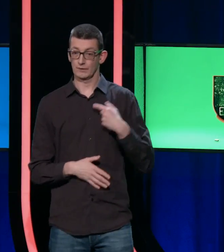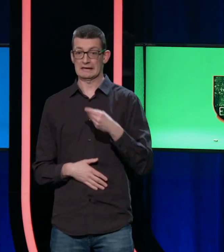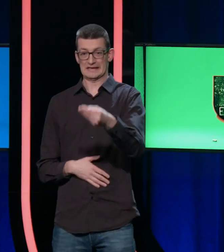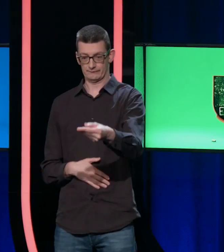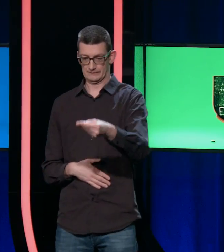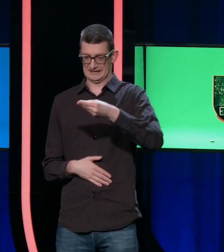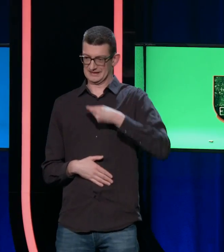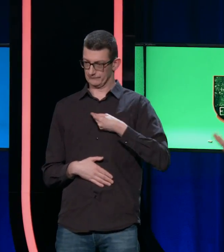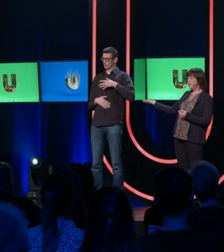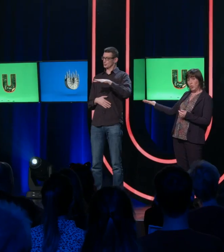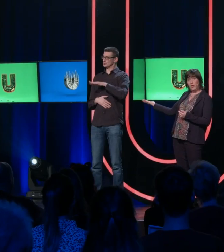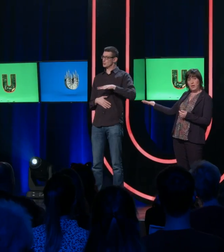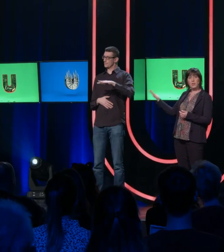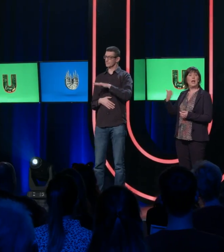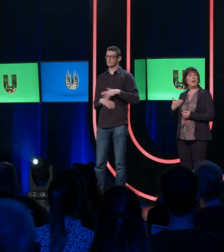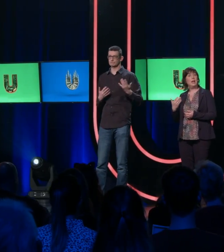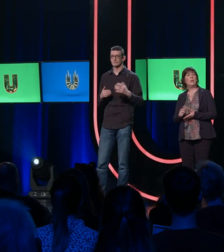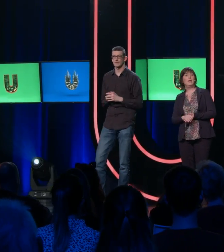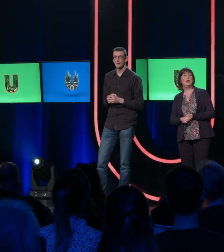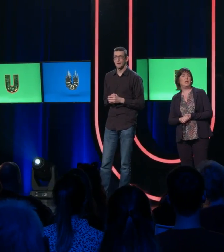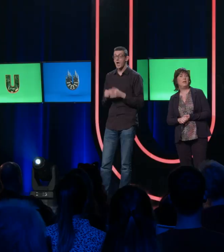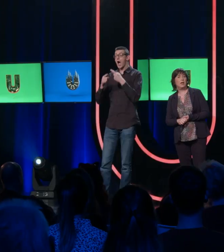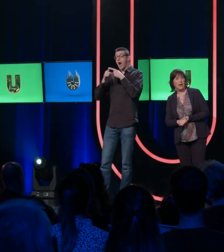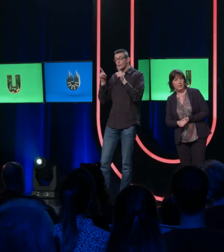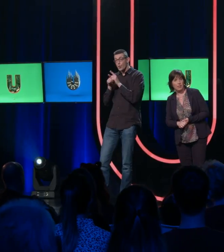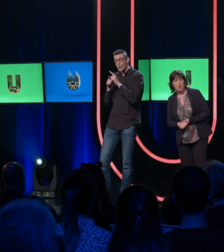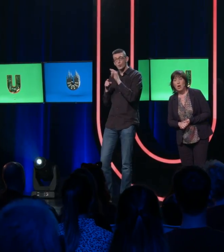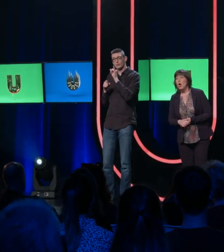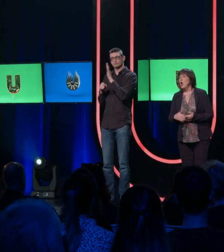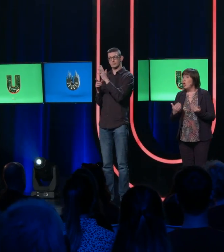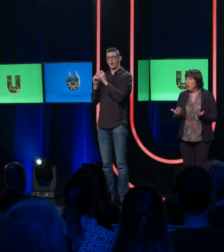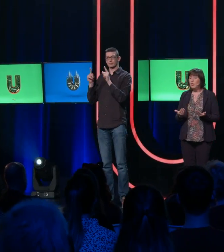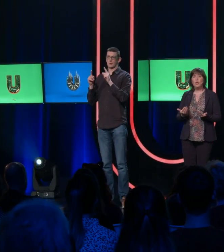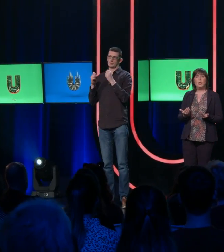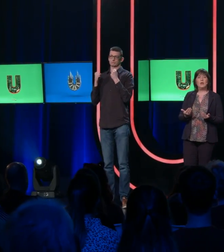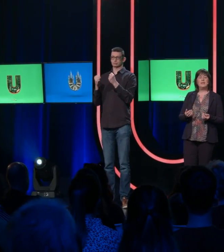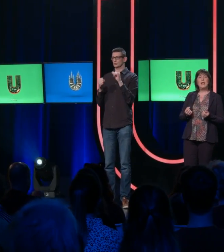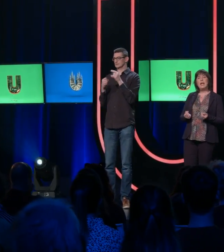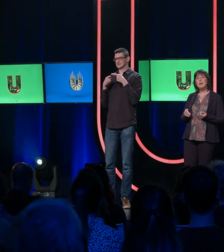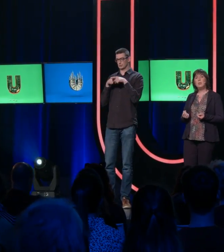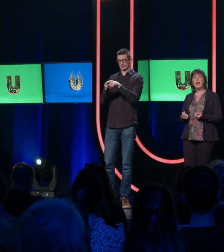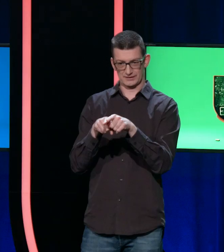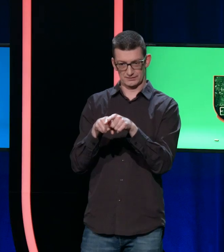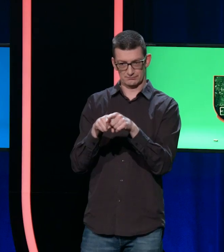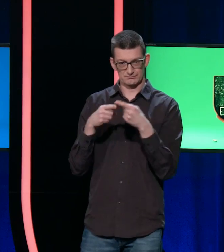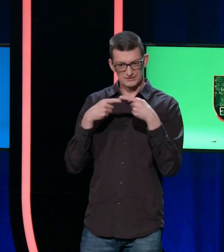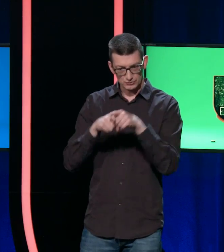dan betekent dat: Kristof geeft en ik ben diegene die krijgt. Ruimtegebruik is een heel belangrijk onderdeel